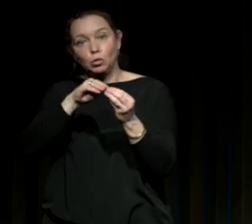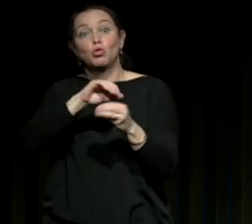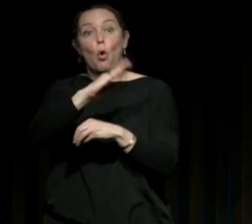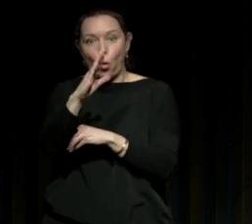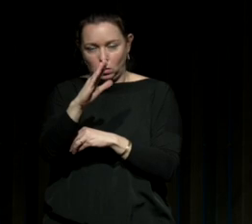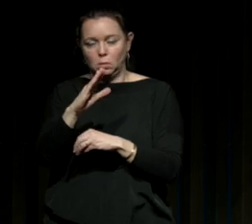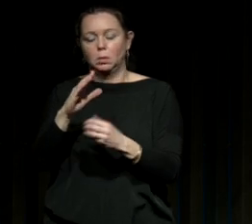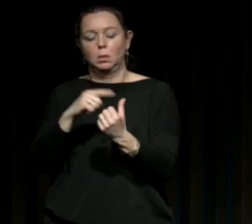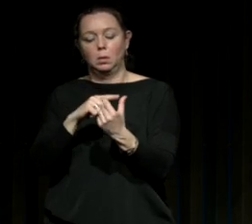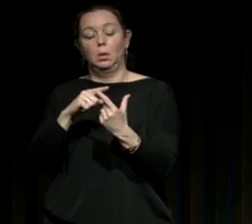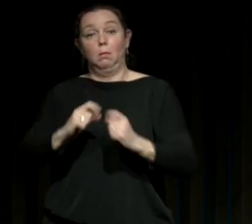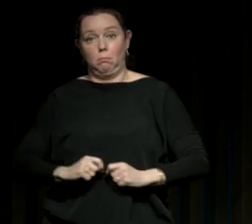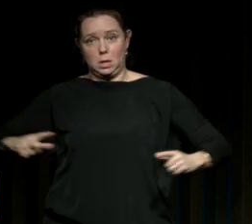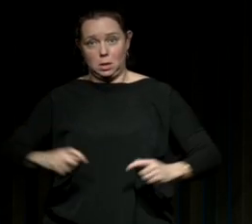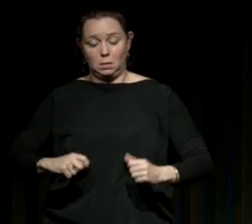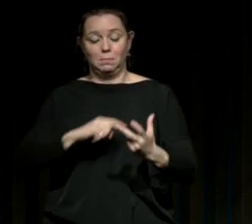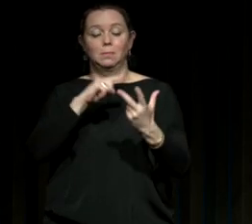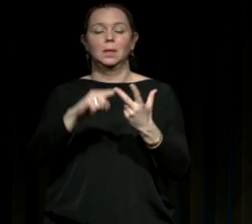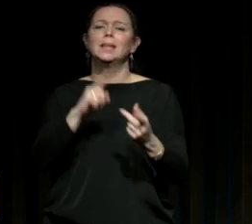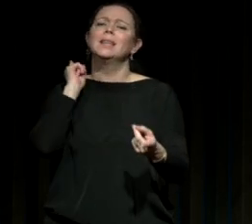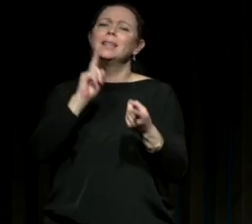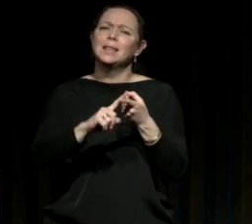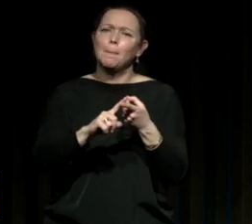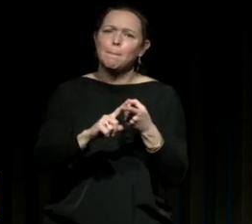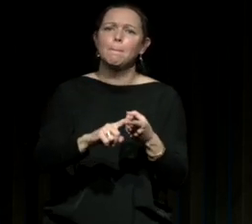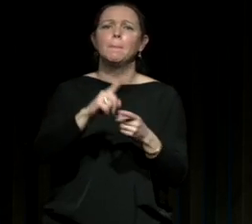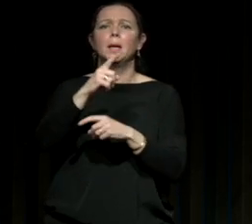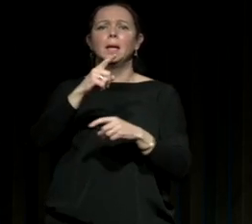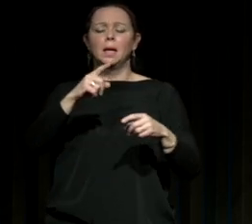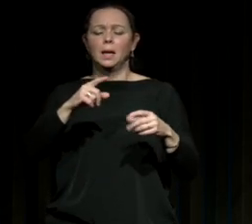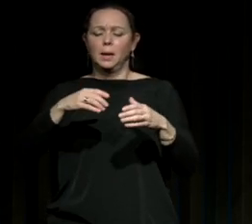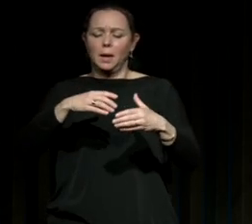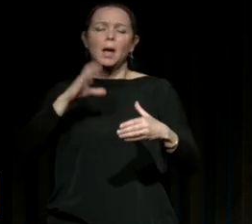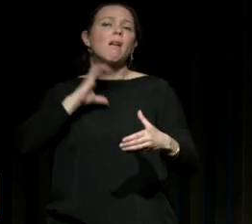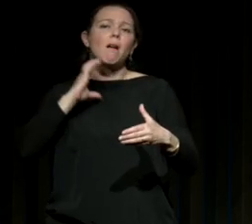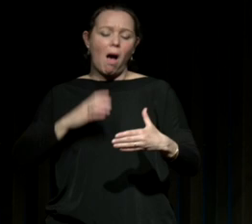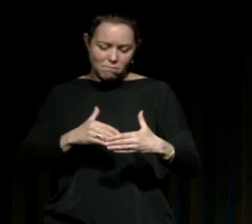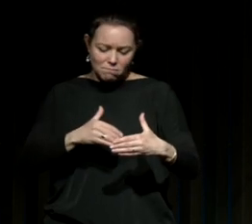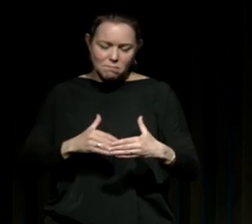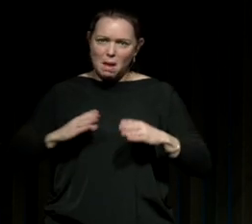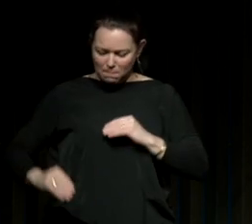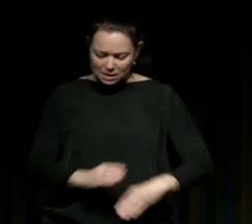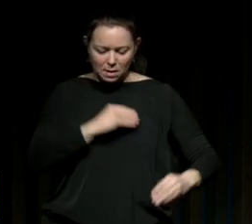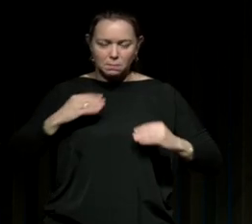tour de taille qui est la notion de tissus adipeux ectopique du fait d'avoir du gras à un endroit où